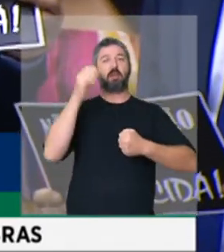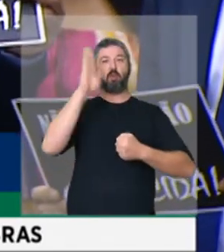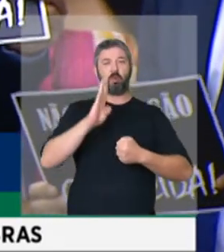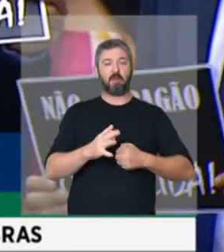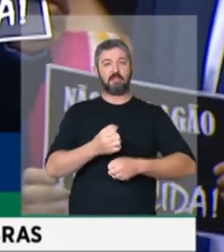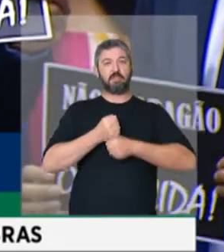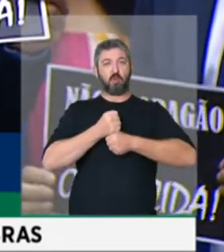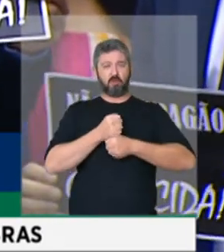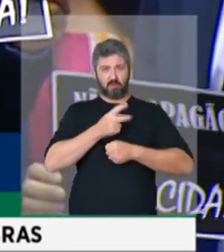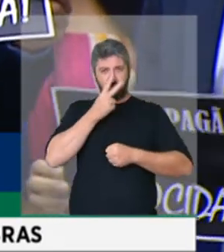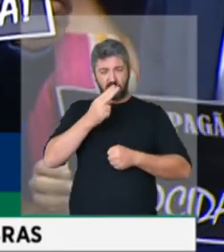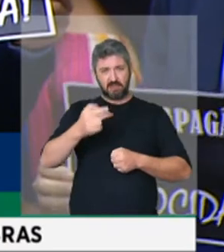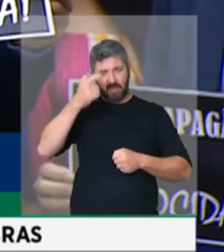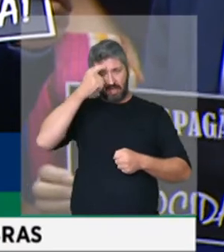ENERGÉTICA, PRA NOSSA SOBERANIA. É RAZOÁVEL VOTAR